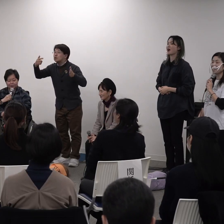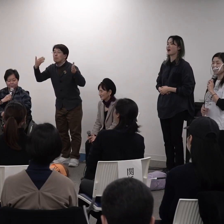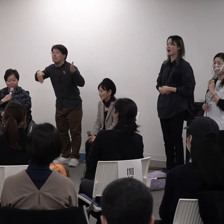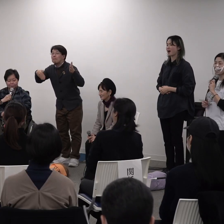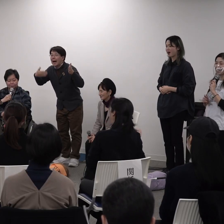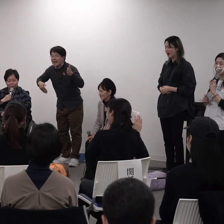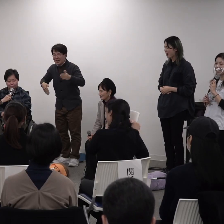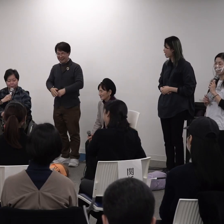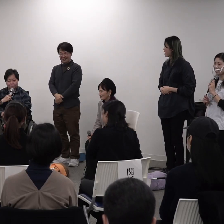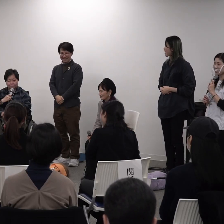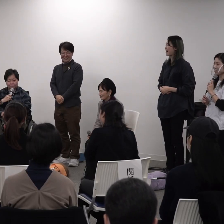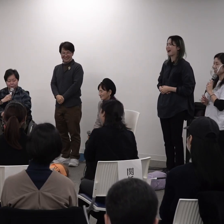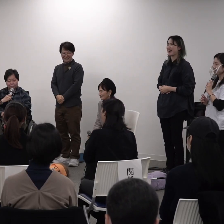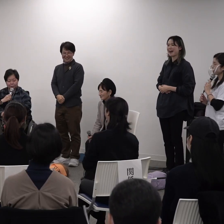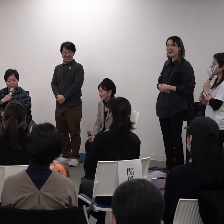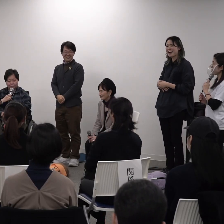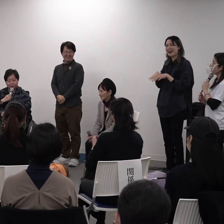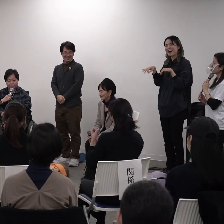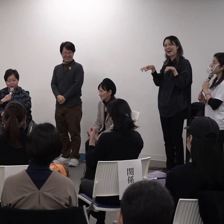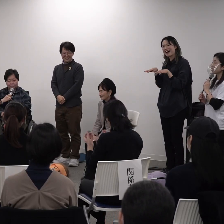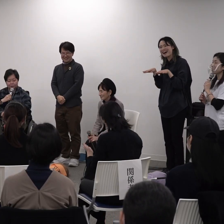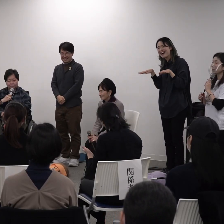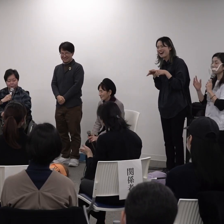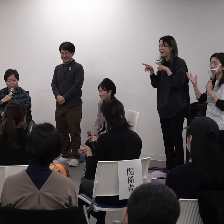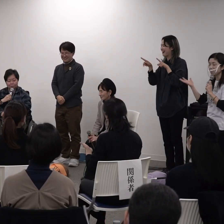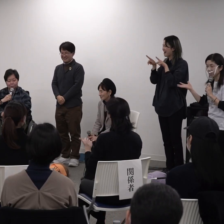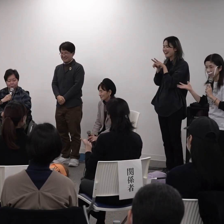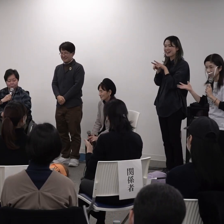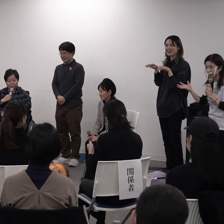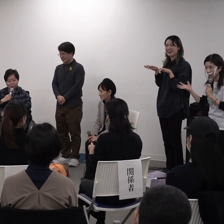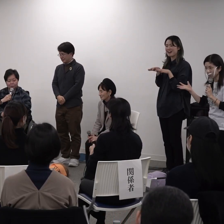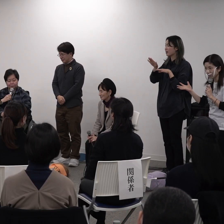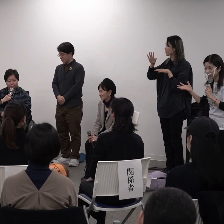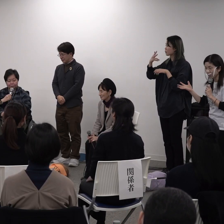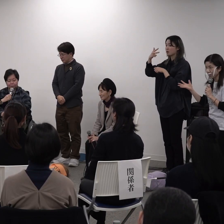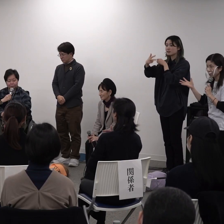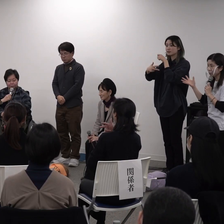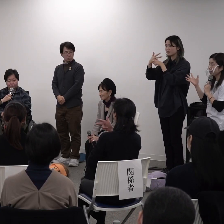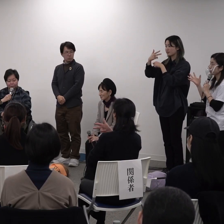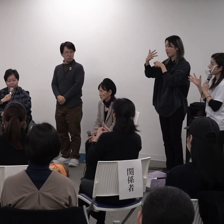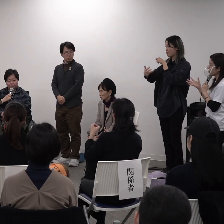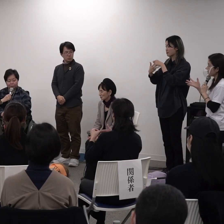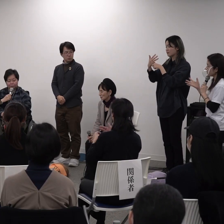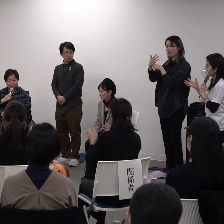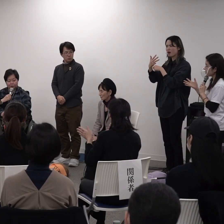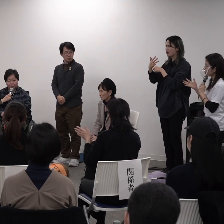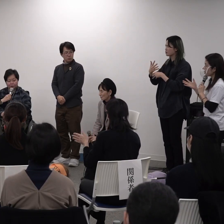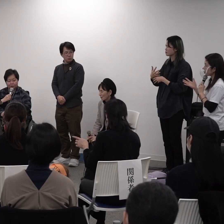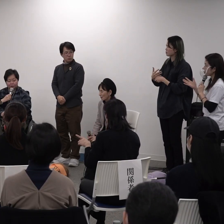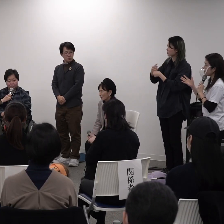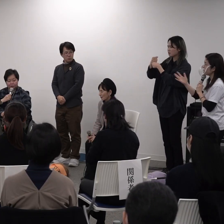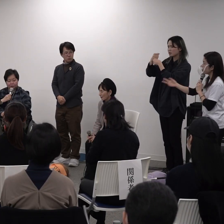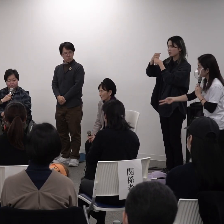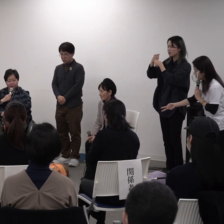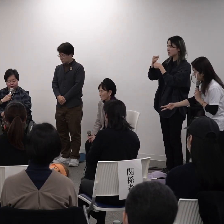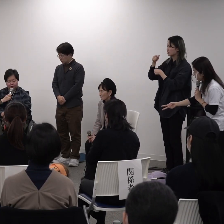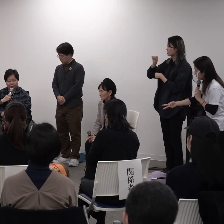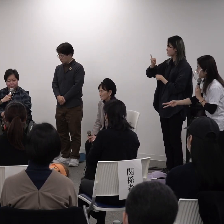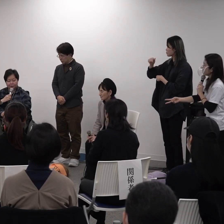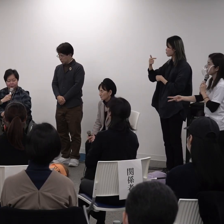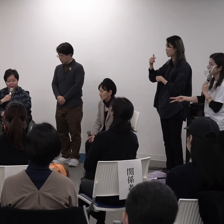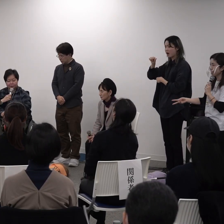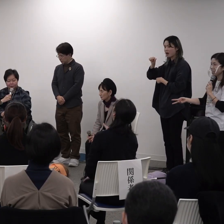橋爪）ホヤホヤなんですね でもさっき７年って言ってましたねっていうのはイムアくんは2頭目なんですよね